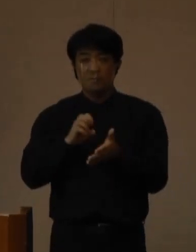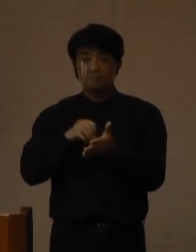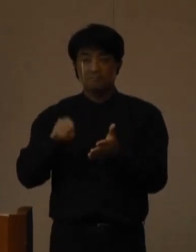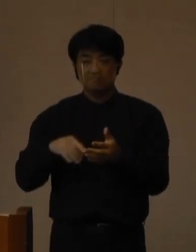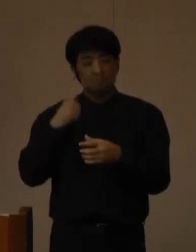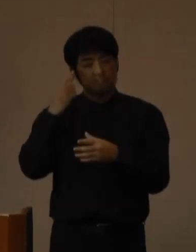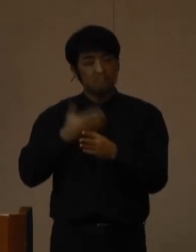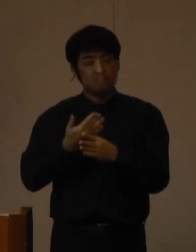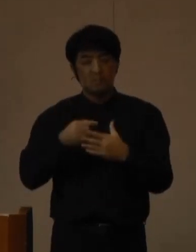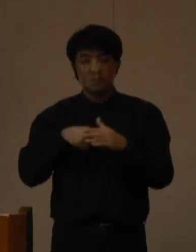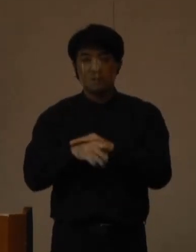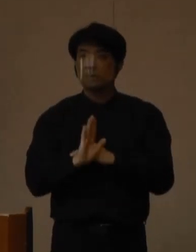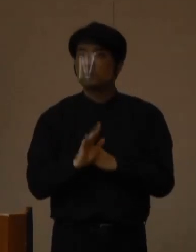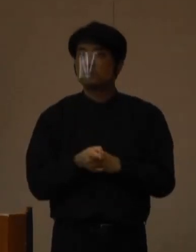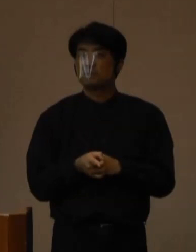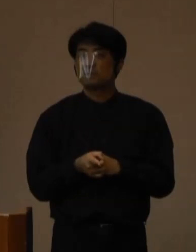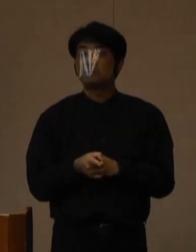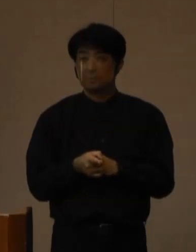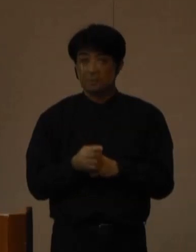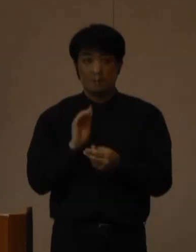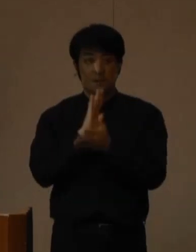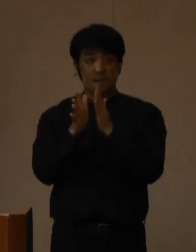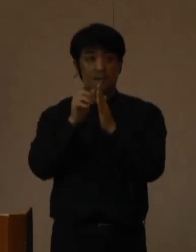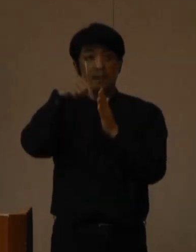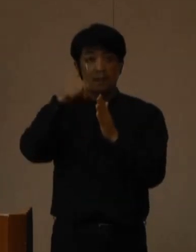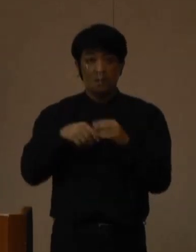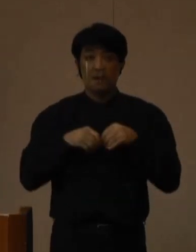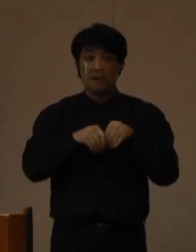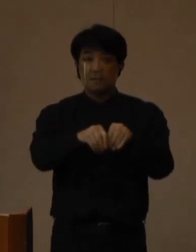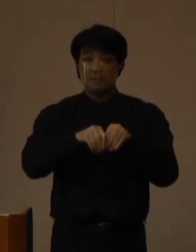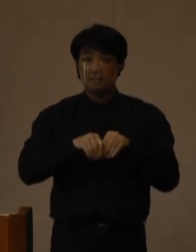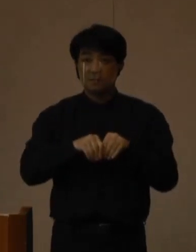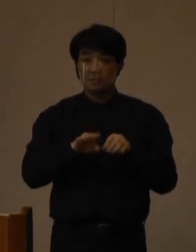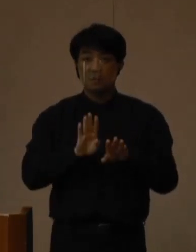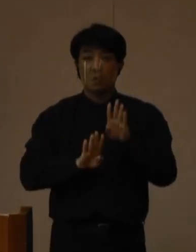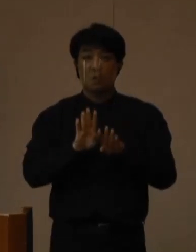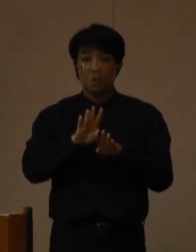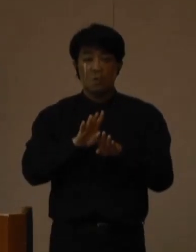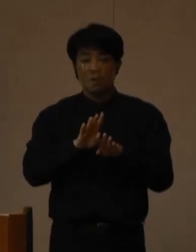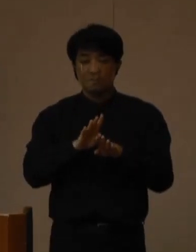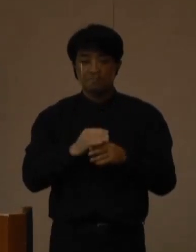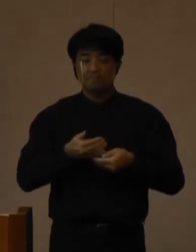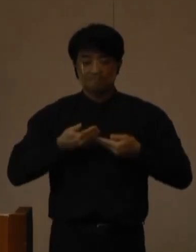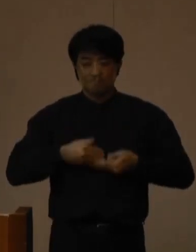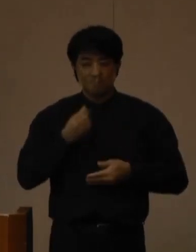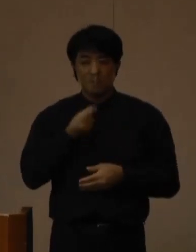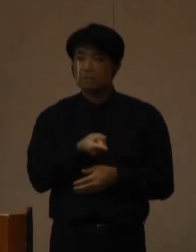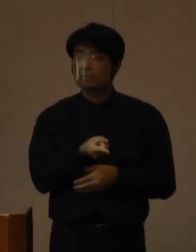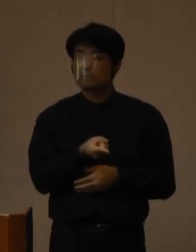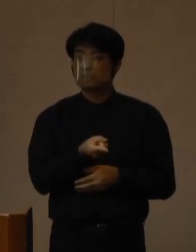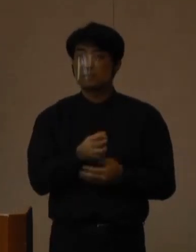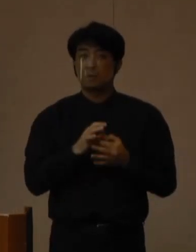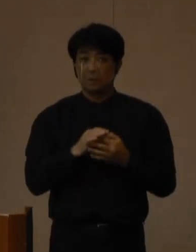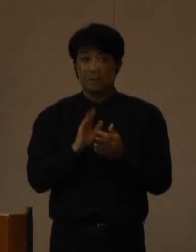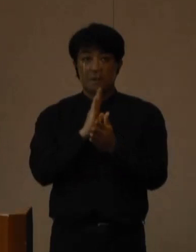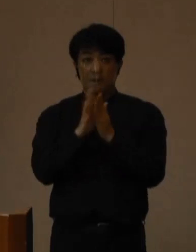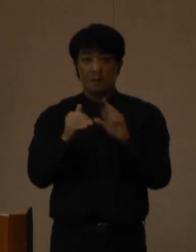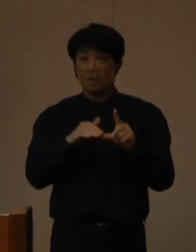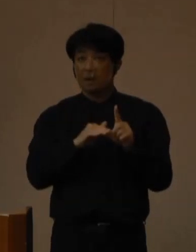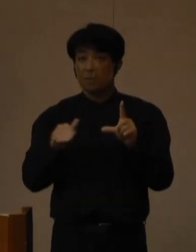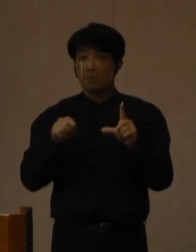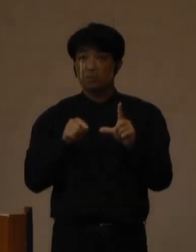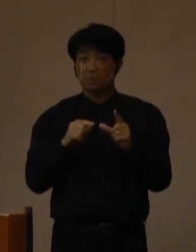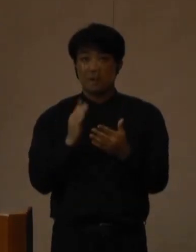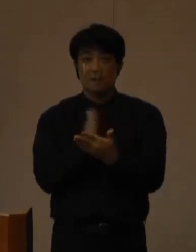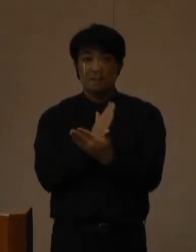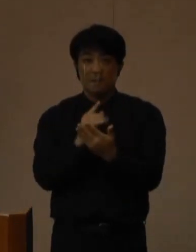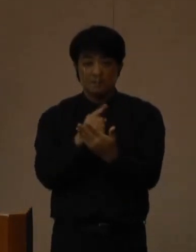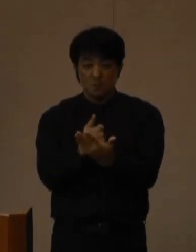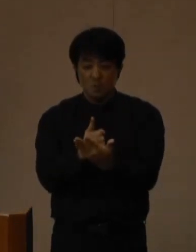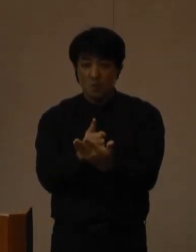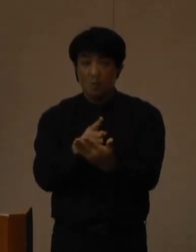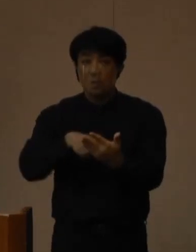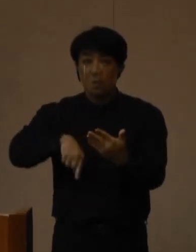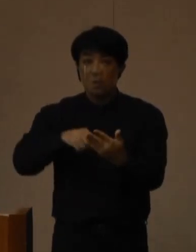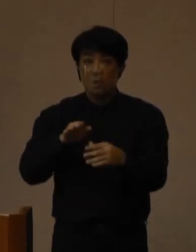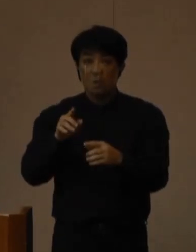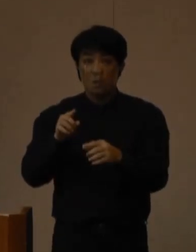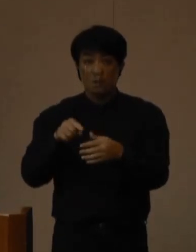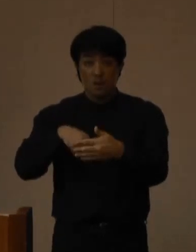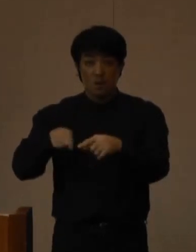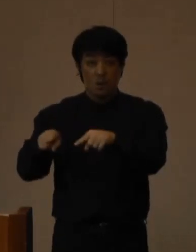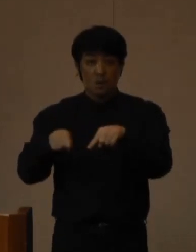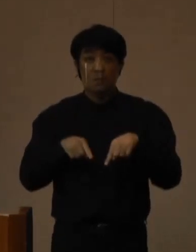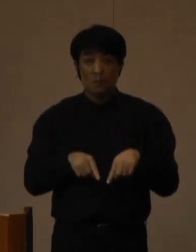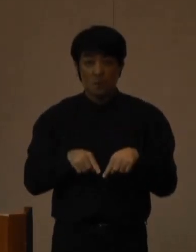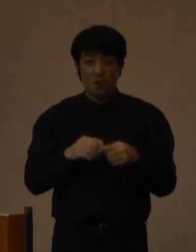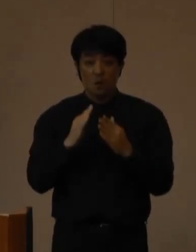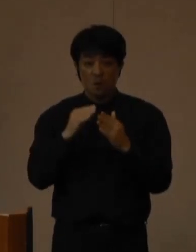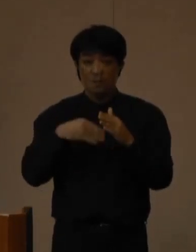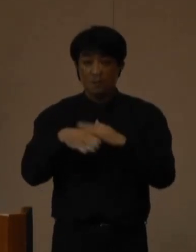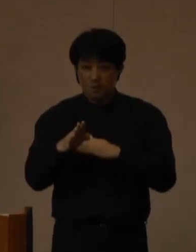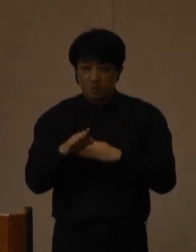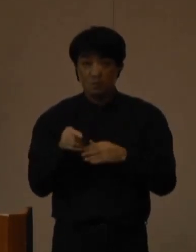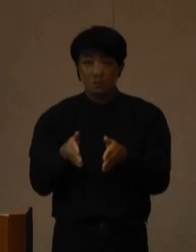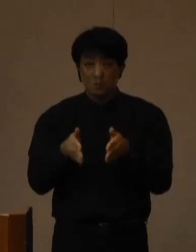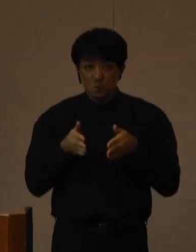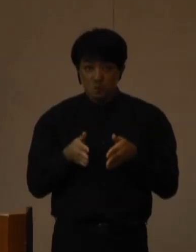県内の感染状況は予断を許さない状況が続いており、今後の県の警戒レベル判断指標 の状況によっては、 新たに外出自粛や時短営業、